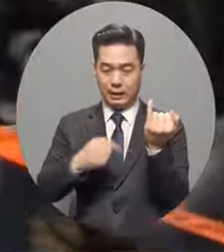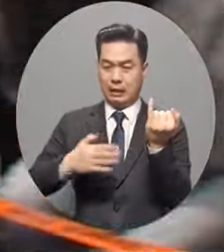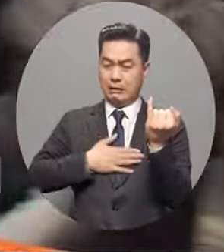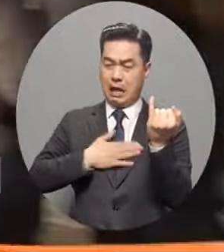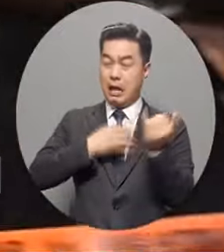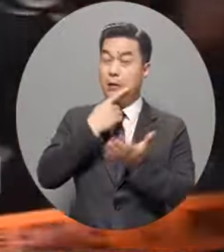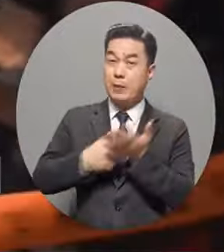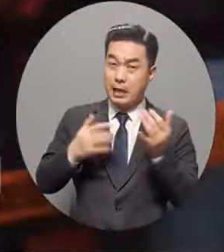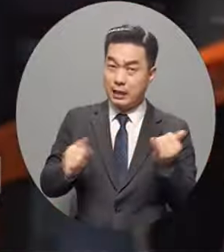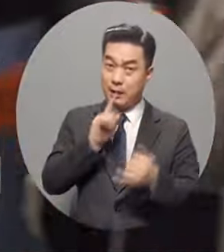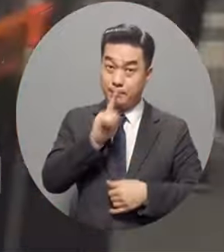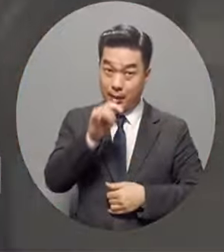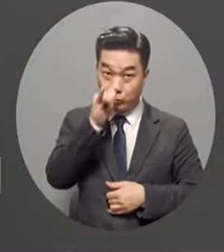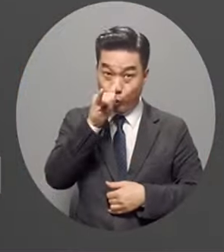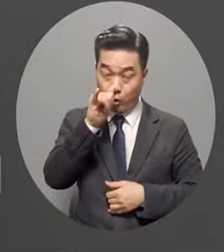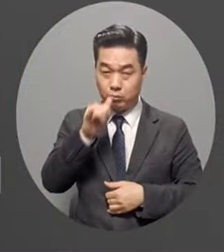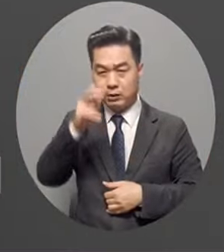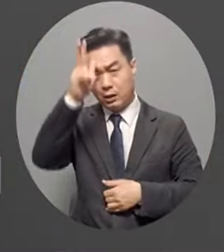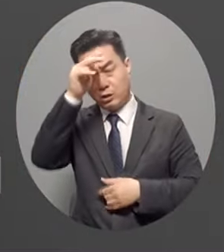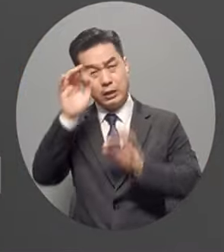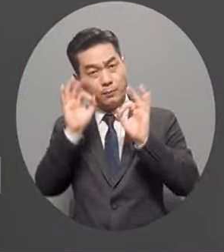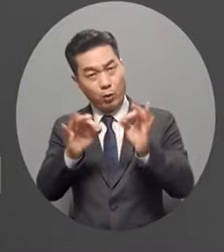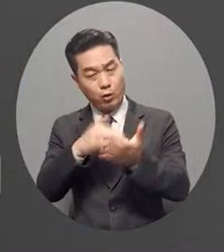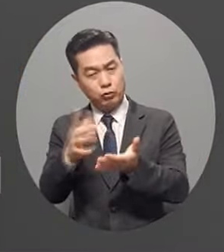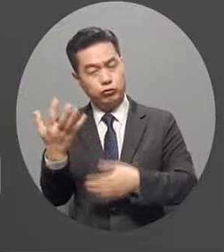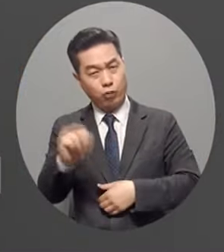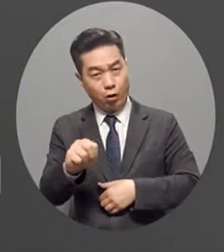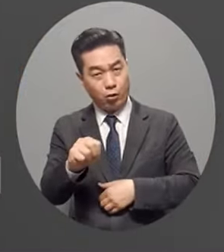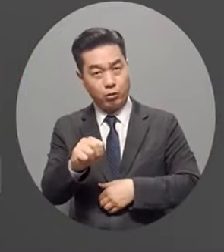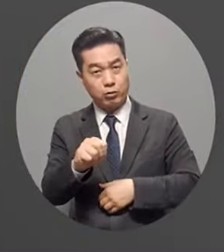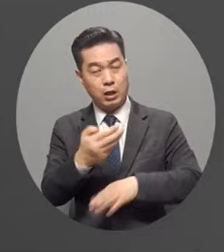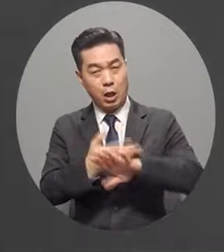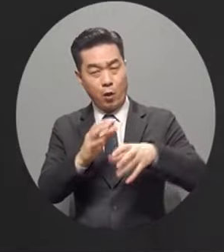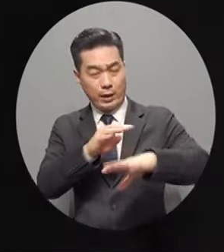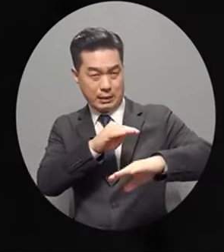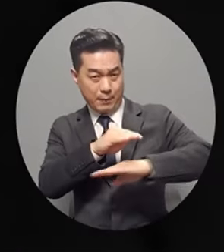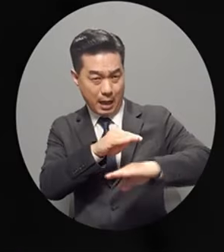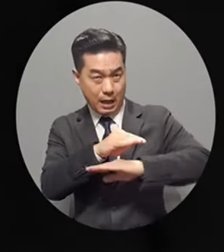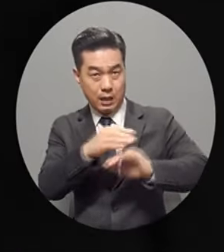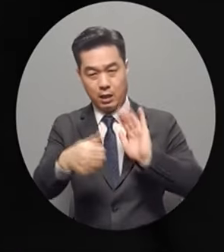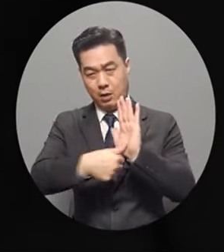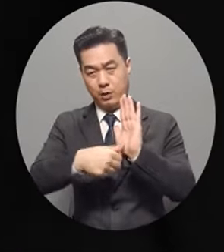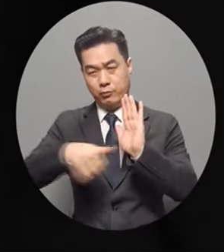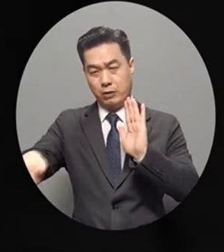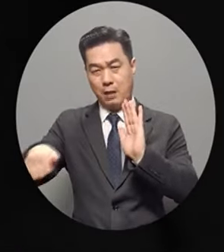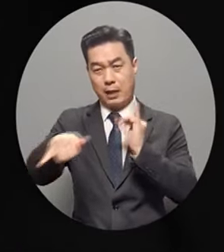남 씨는 자신도 피해자라고 주장해 왔는데 경찰은 수억 원대 외제차와 명품 가방을